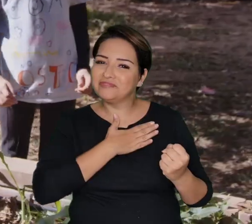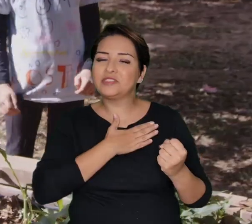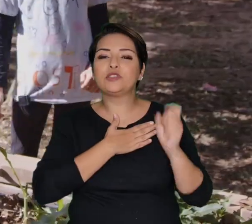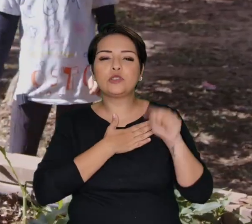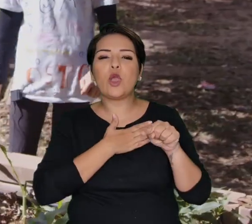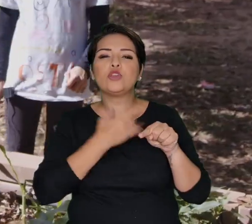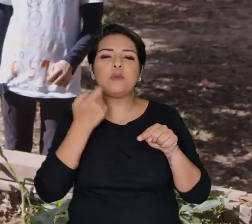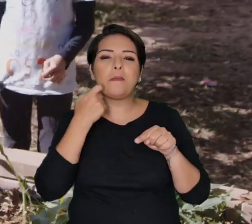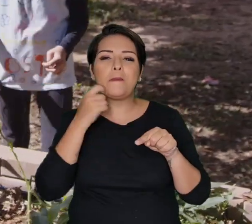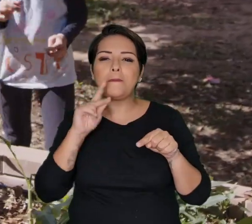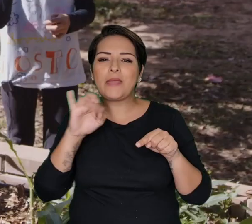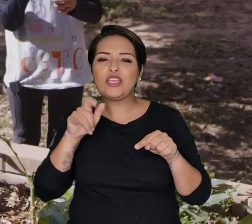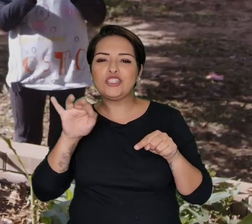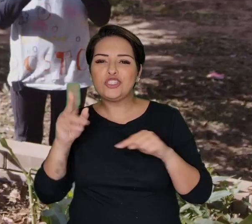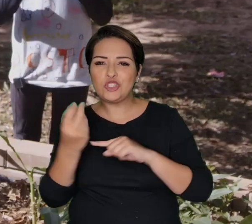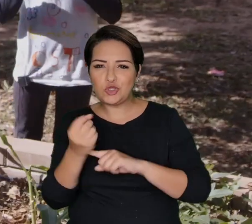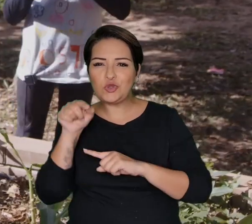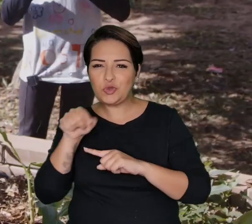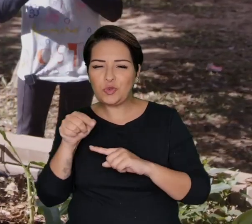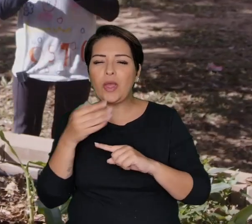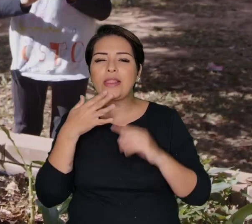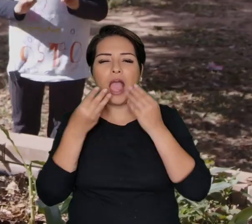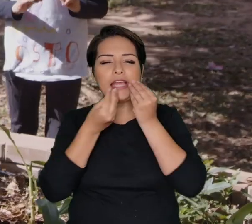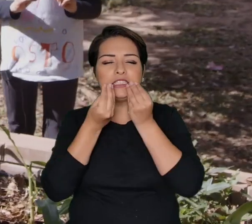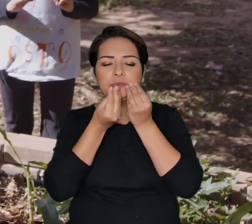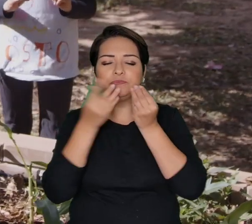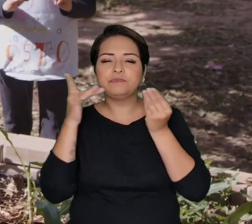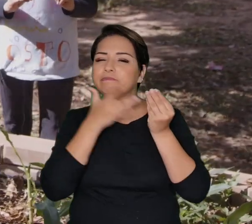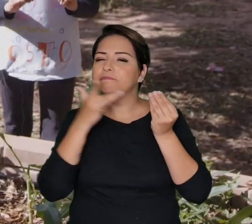Eu gosto do peixinho porque ele tem uma textura gostosa.